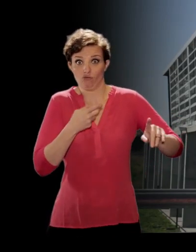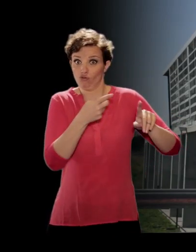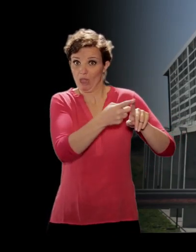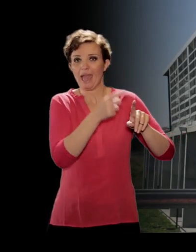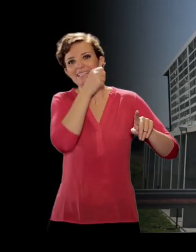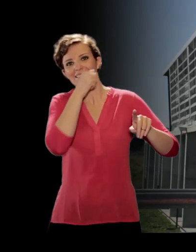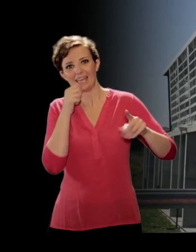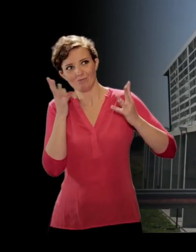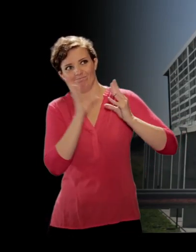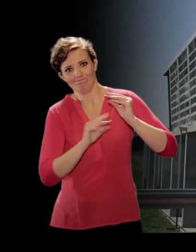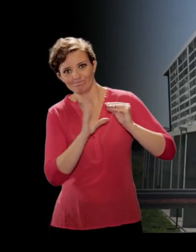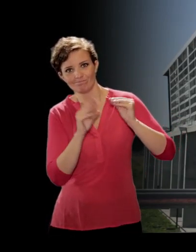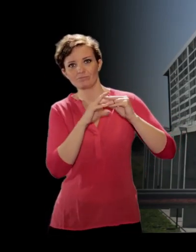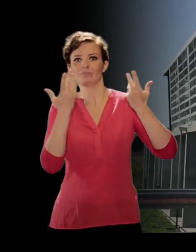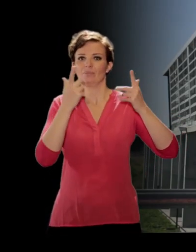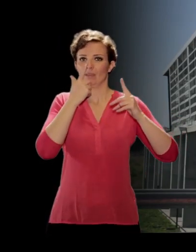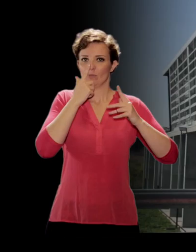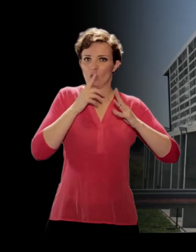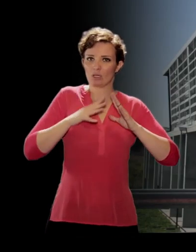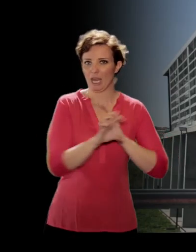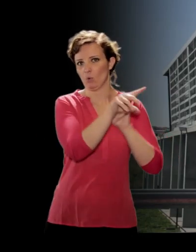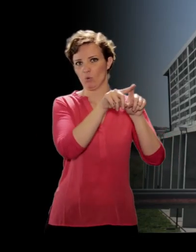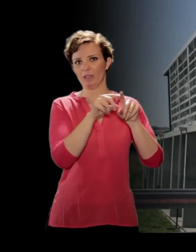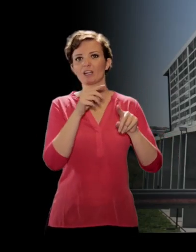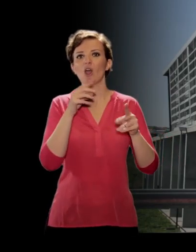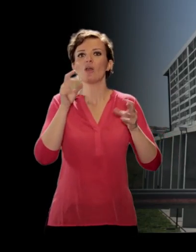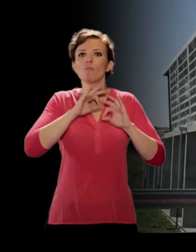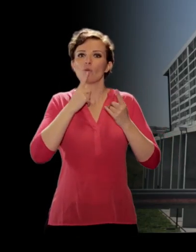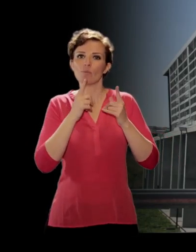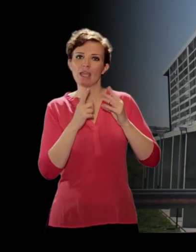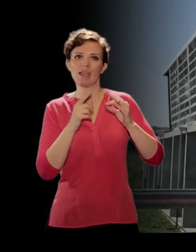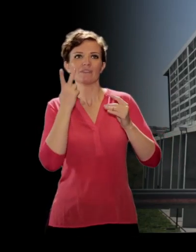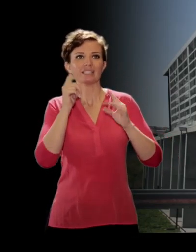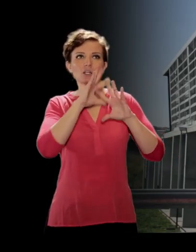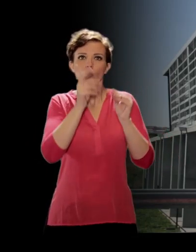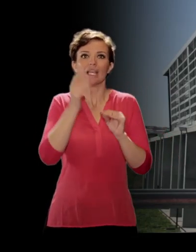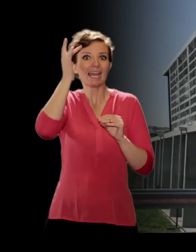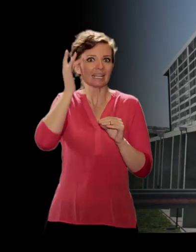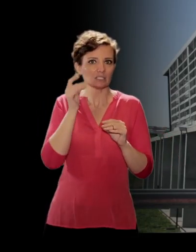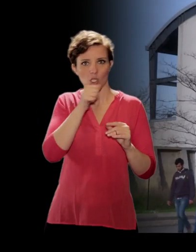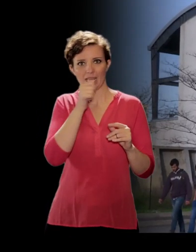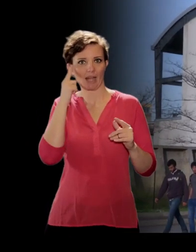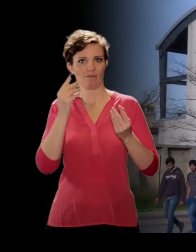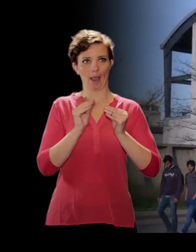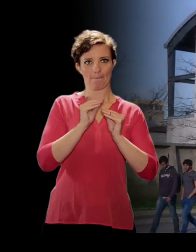e agli interventi di miglioramento e mitigazione delle varie componenti di rischio che interessano il nostro Paese.